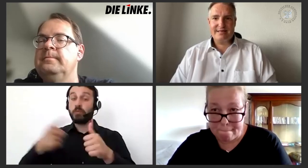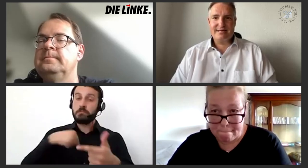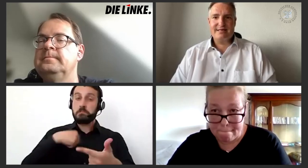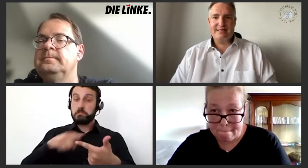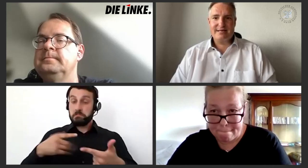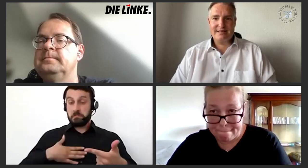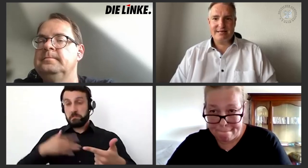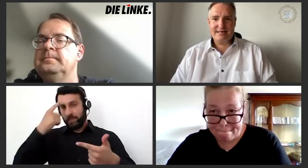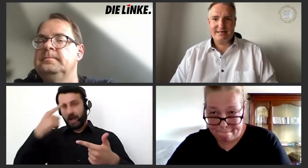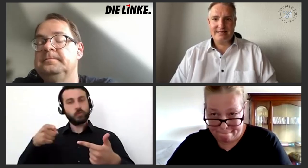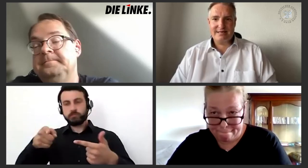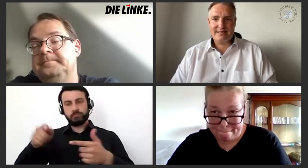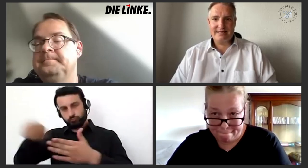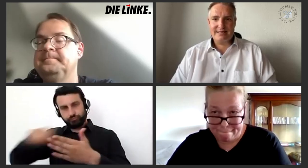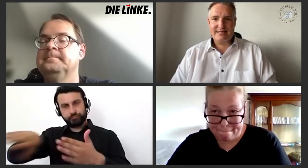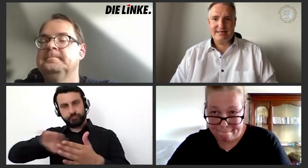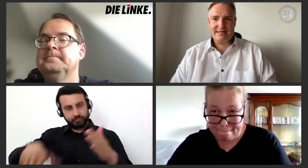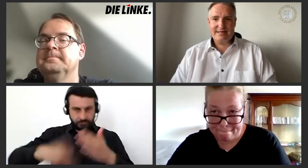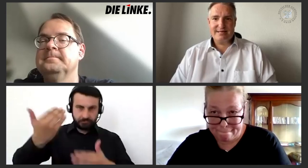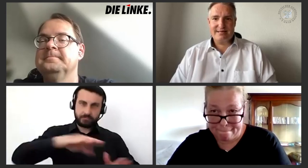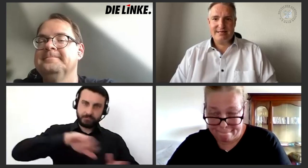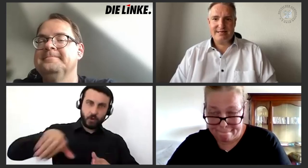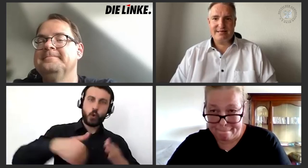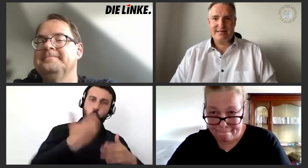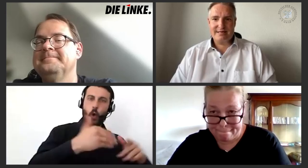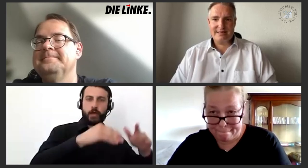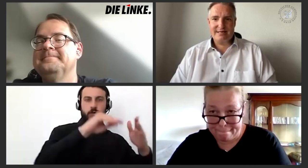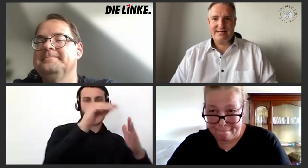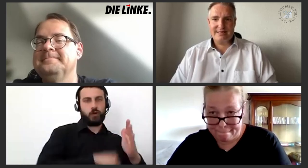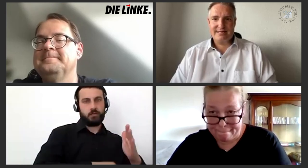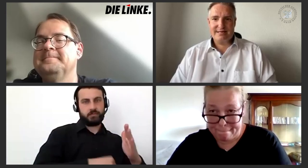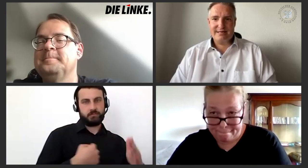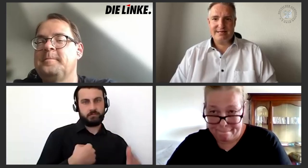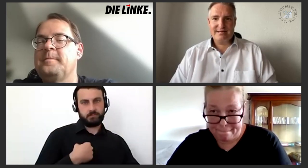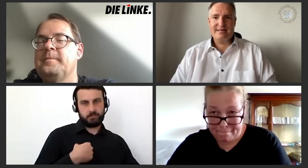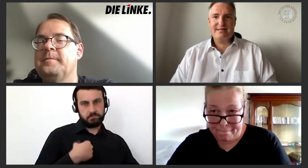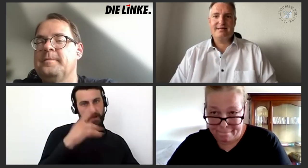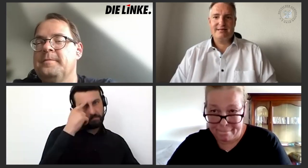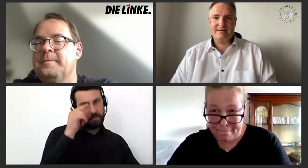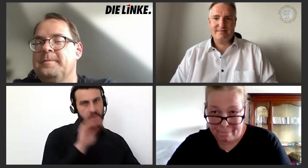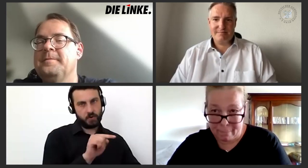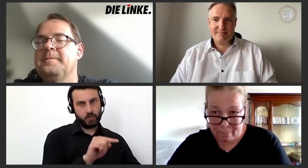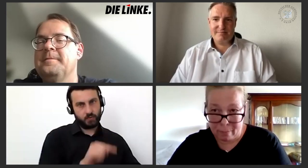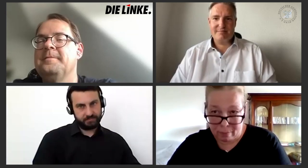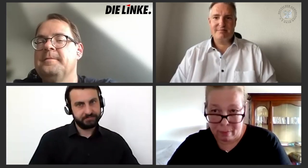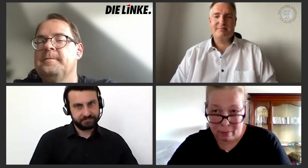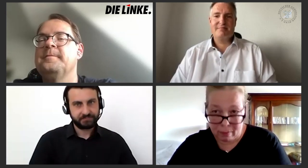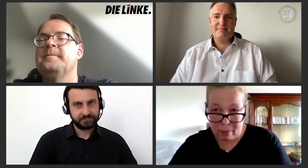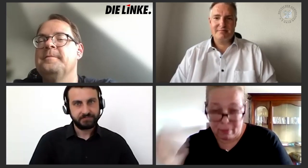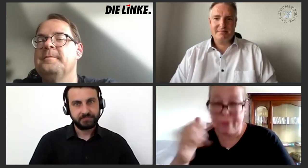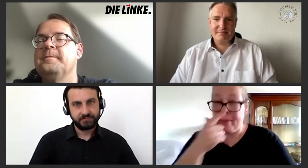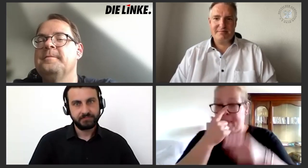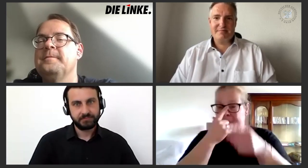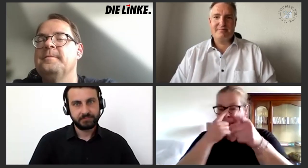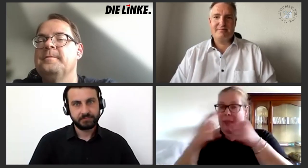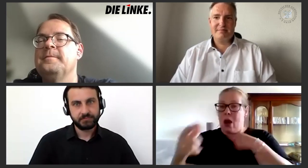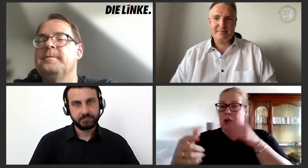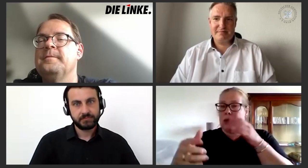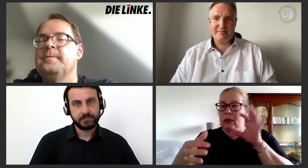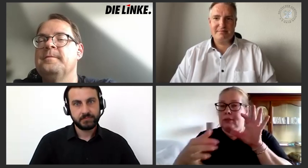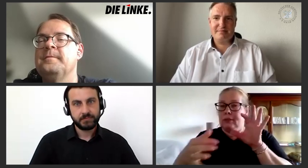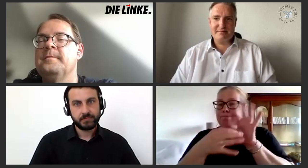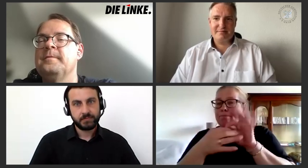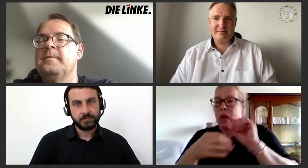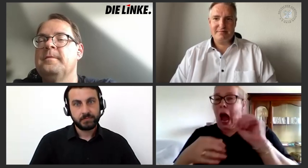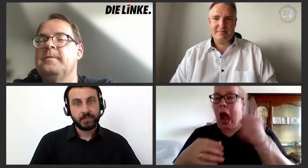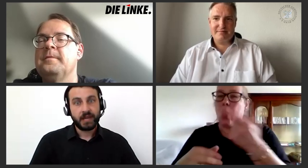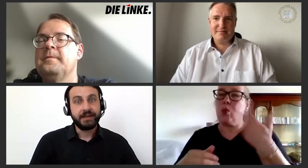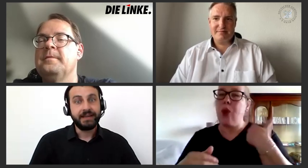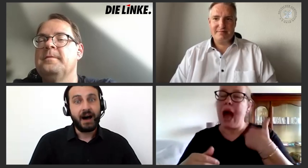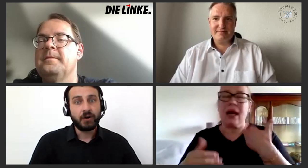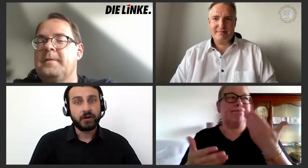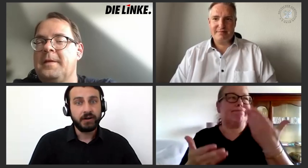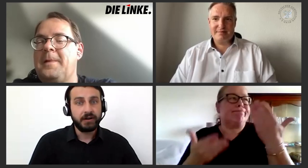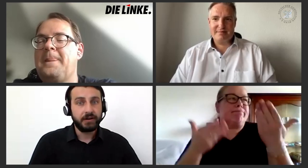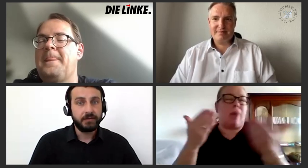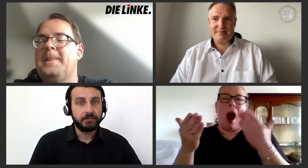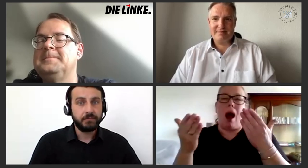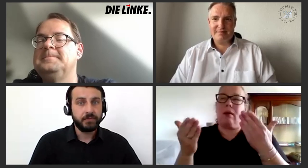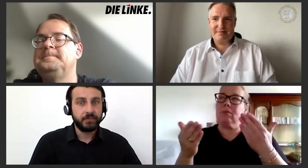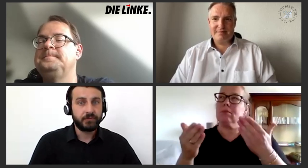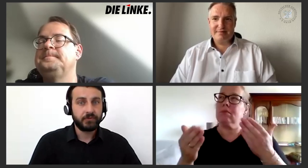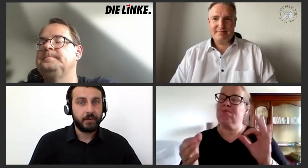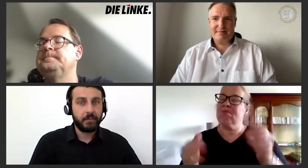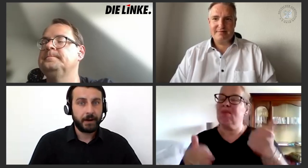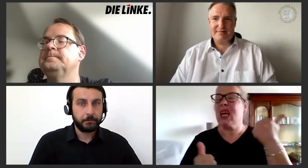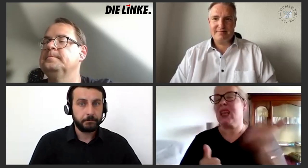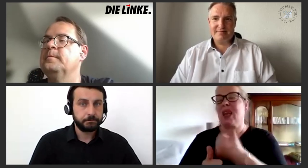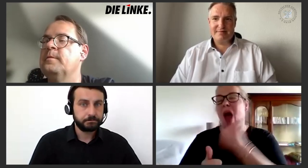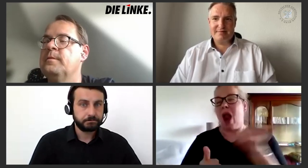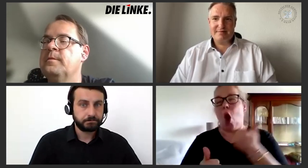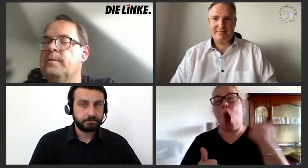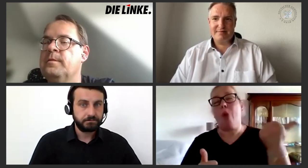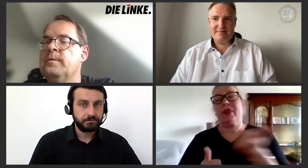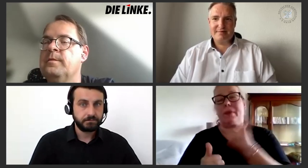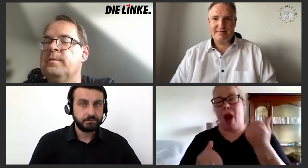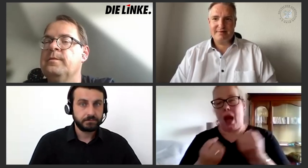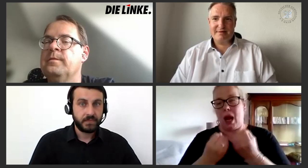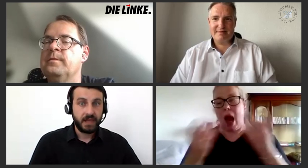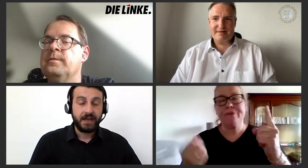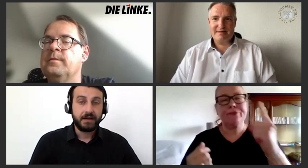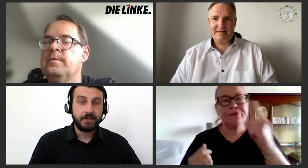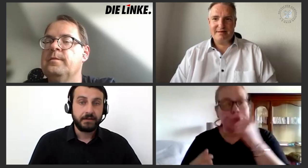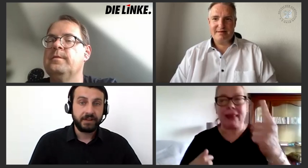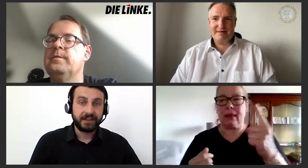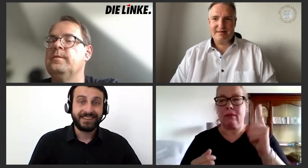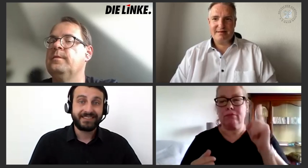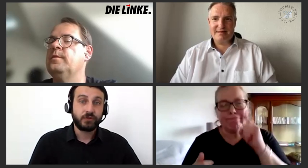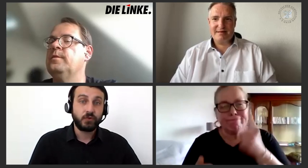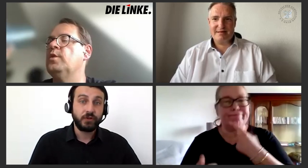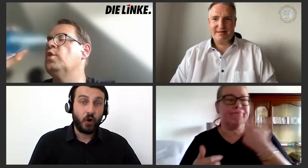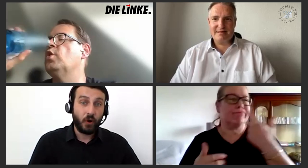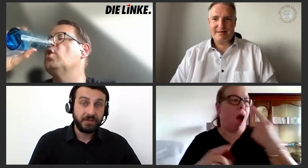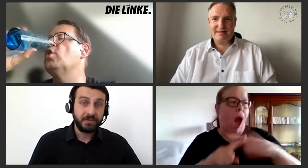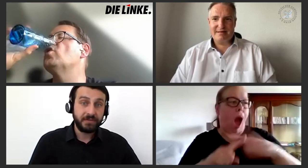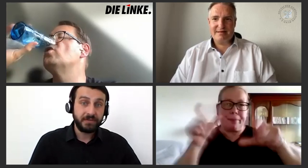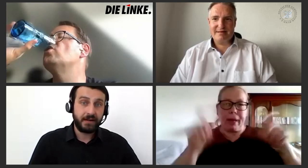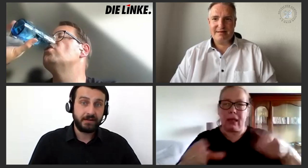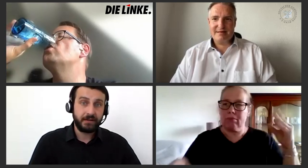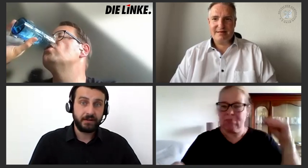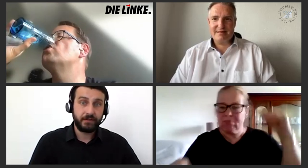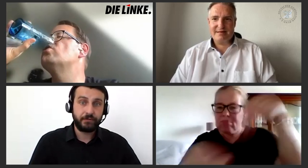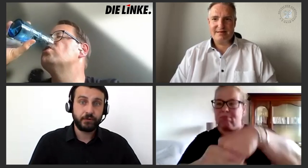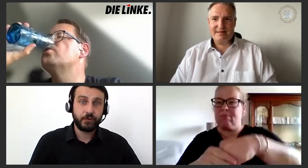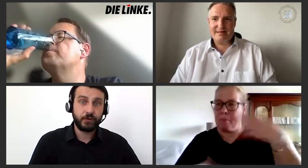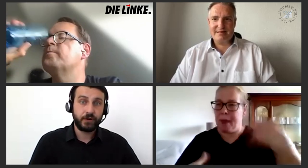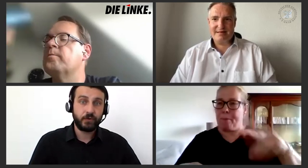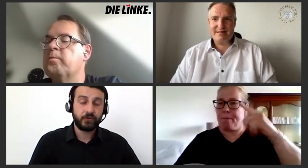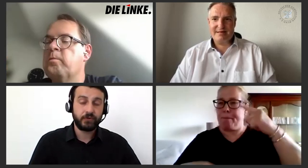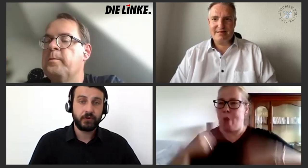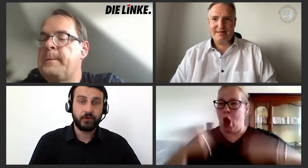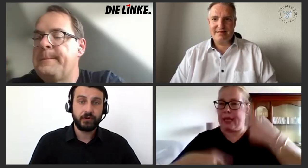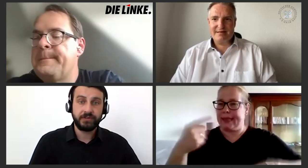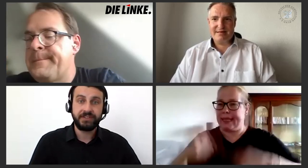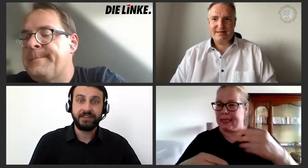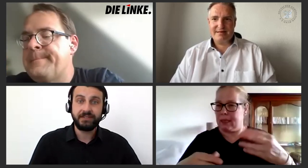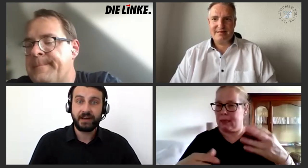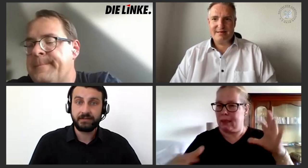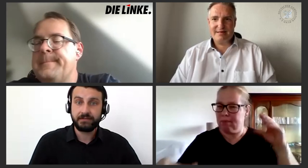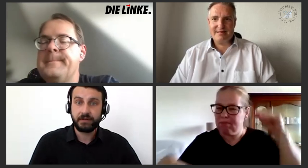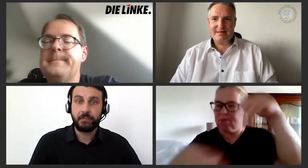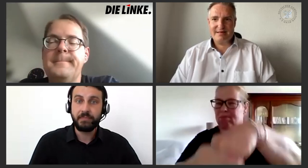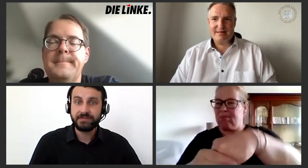komplett neu zu schreiben. - Ja, auch in dem Zusammenhang wäre das natürlich optimal für Gehörlose,